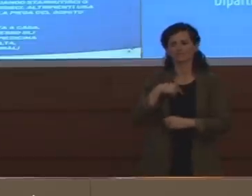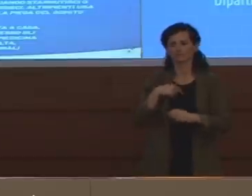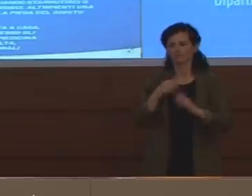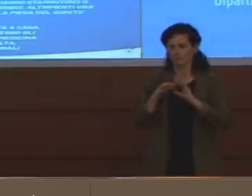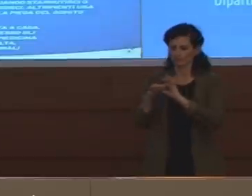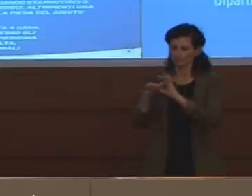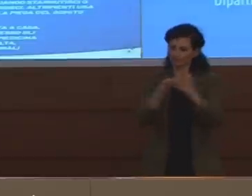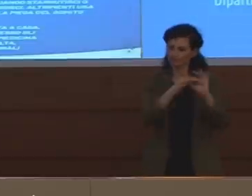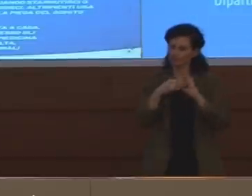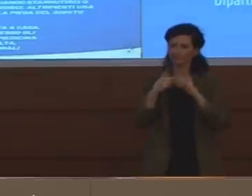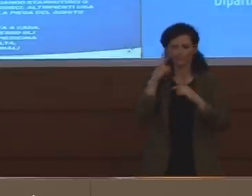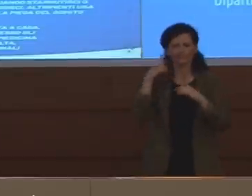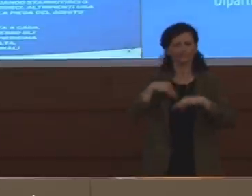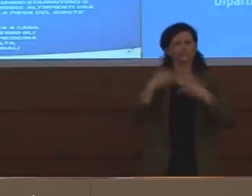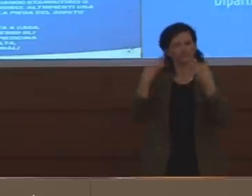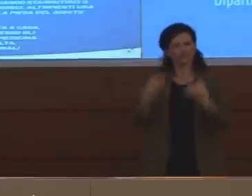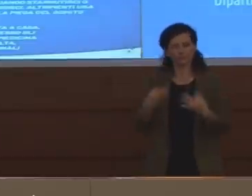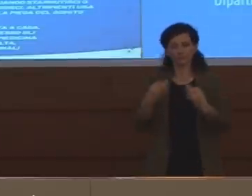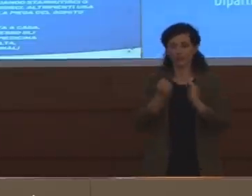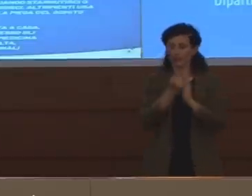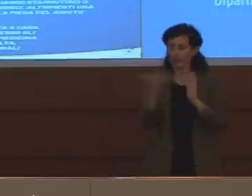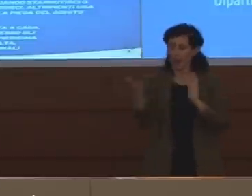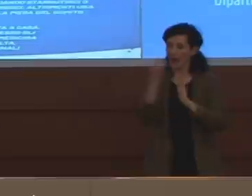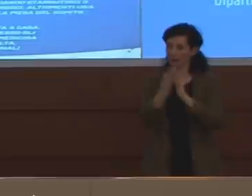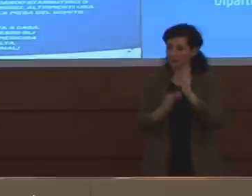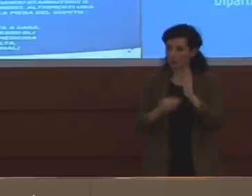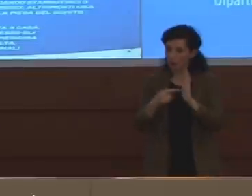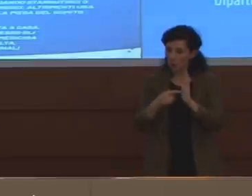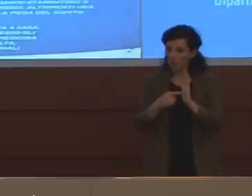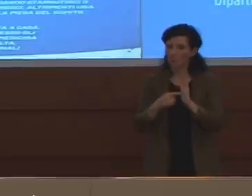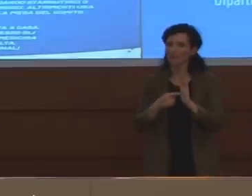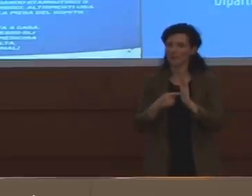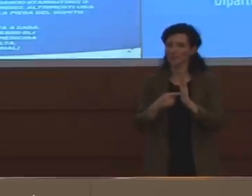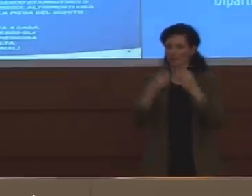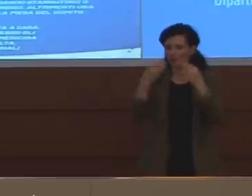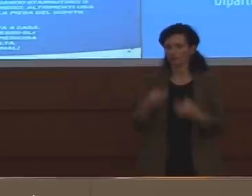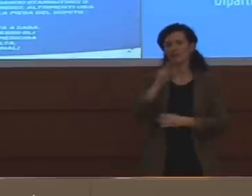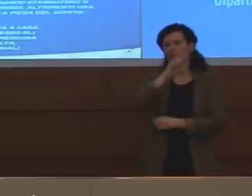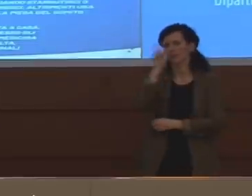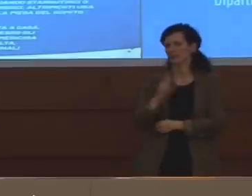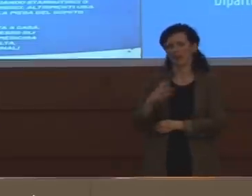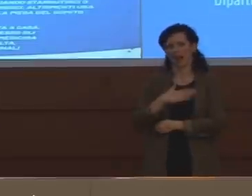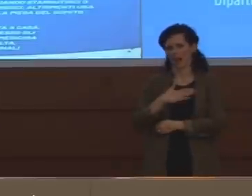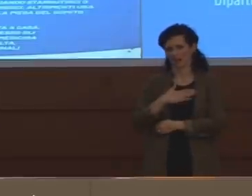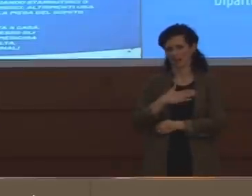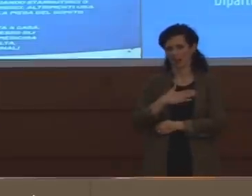dati li abbiamo derivanti dal nostro paese. Lei ha fatto giustamente